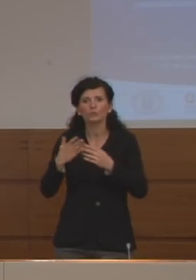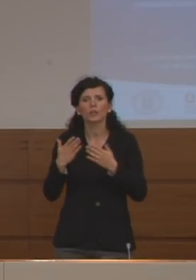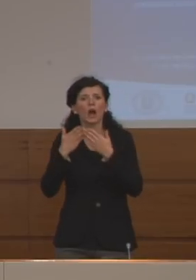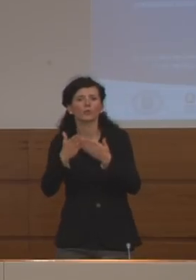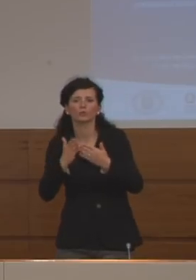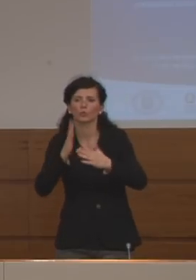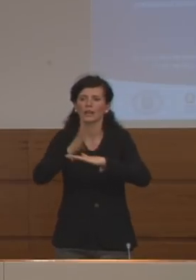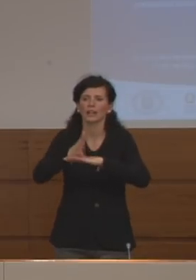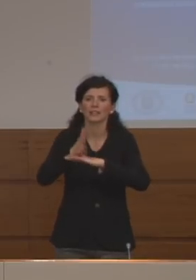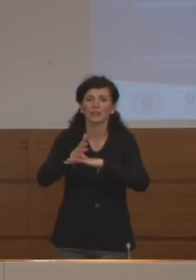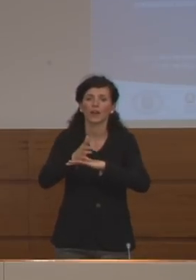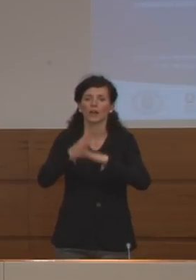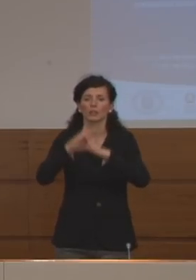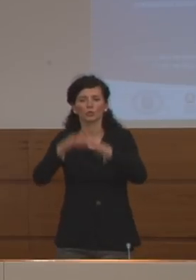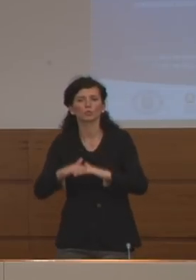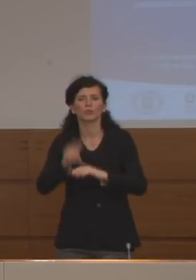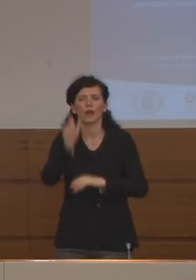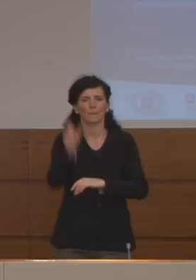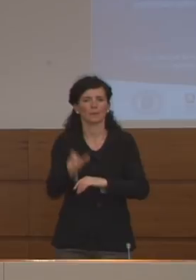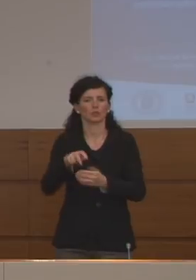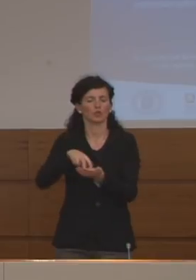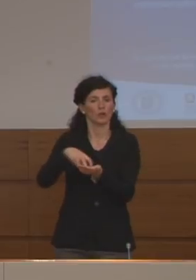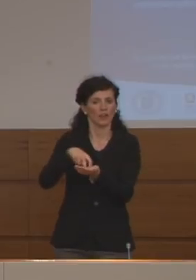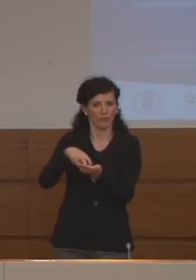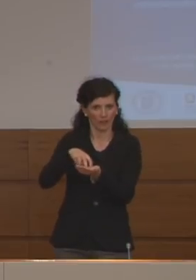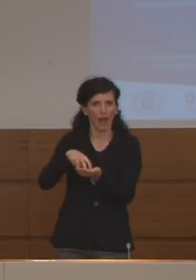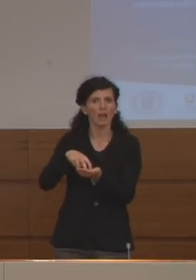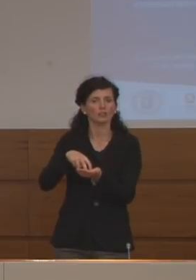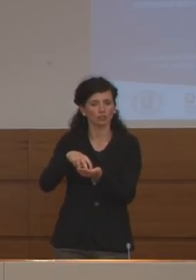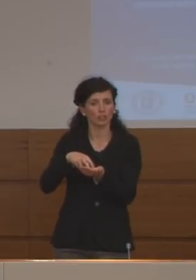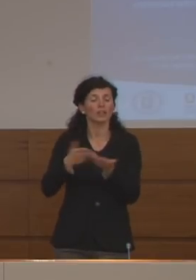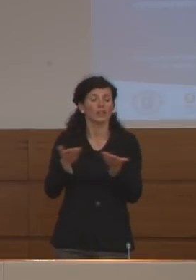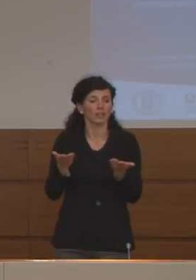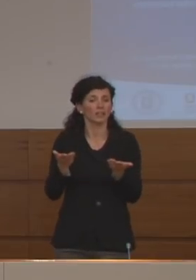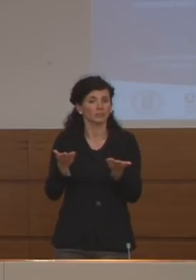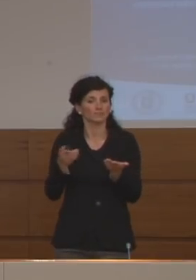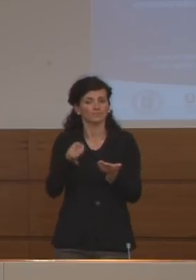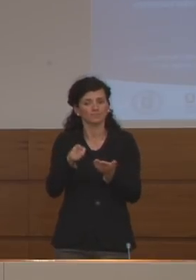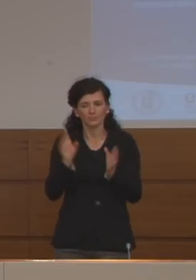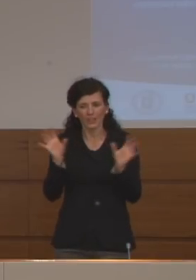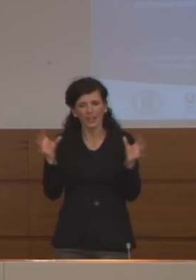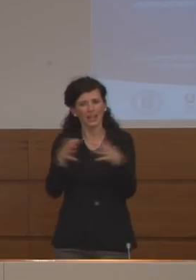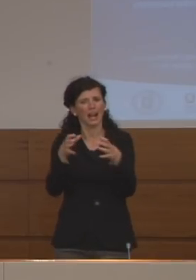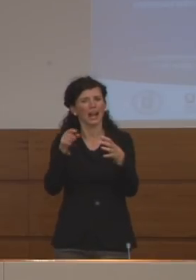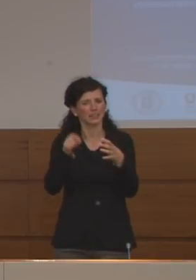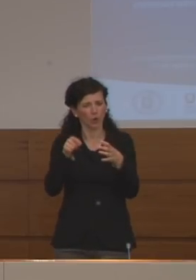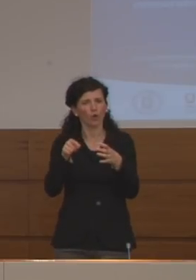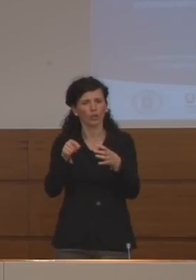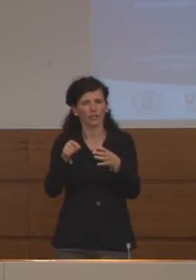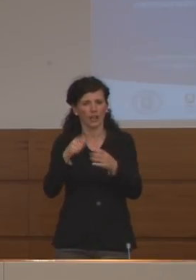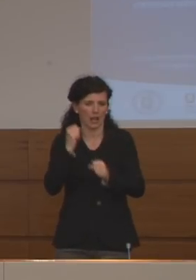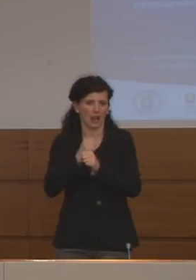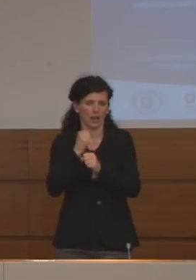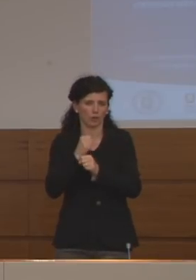i più indifesi possono essere quindi esposti a quello